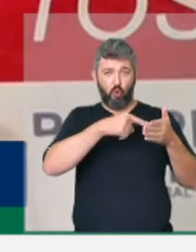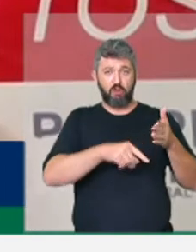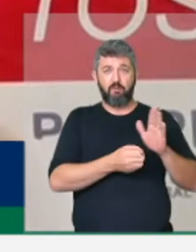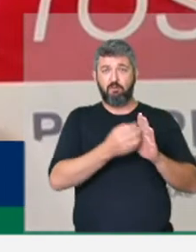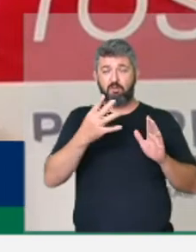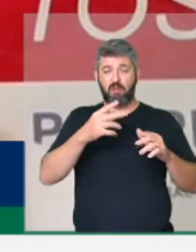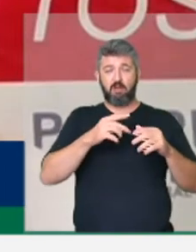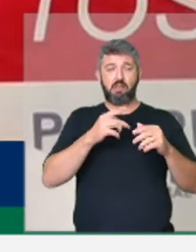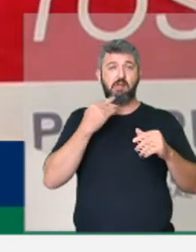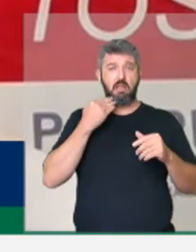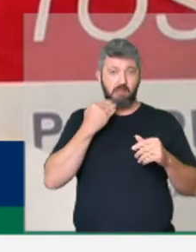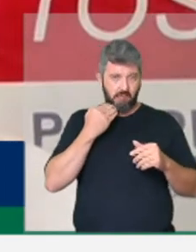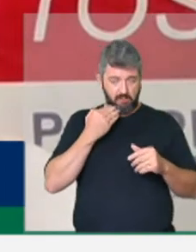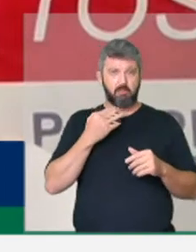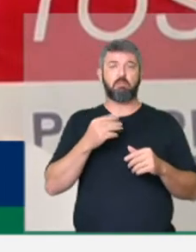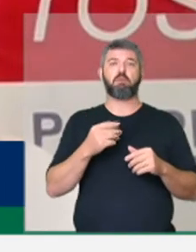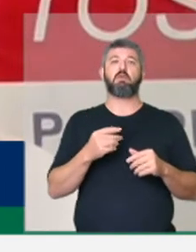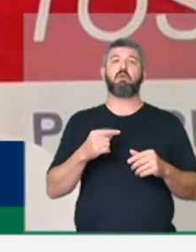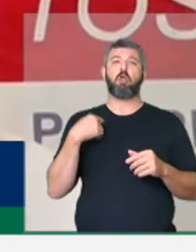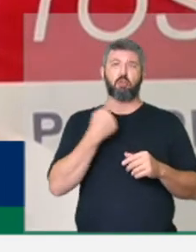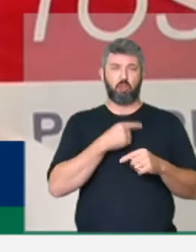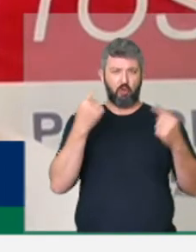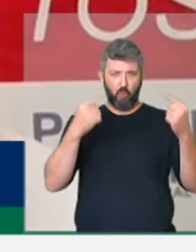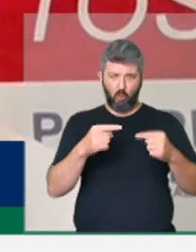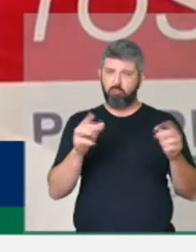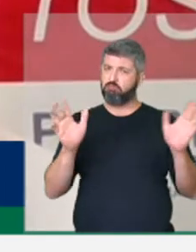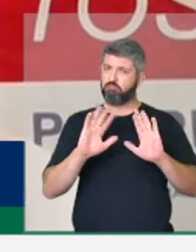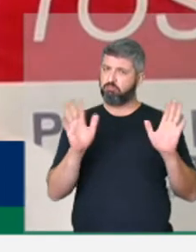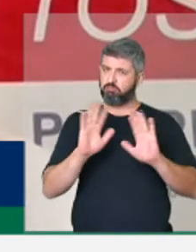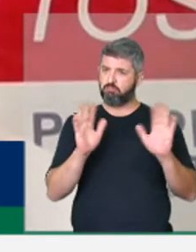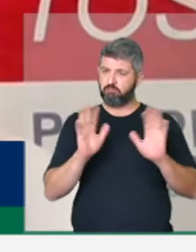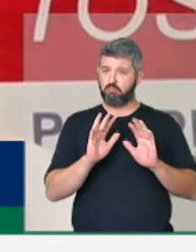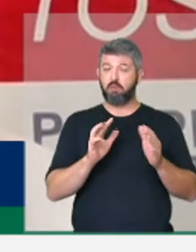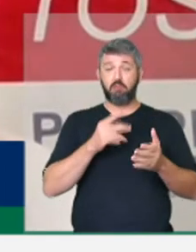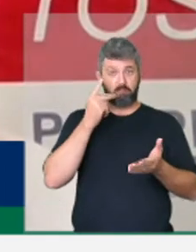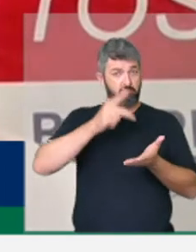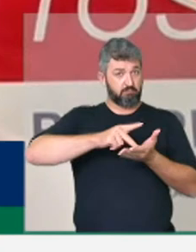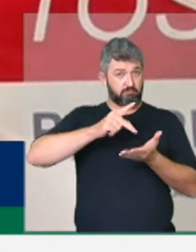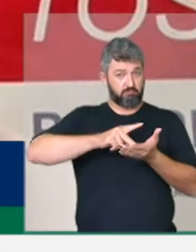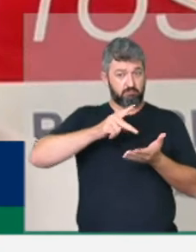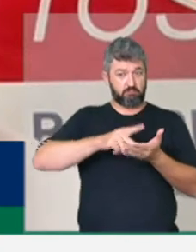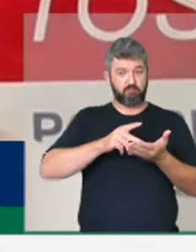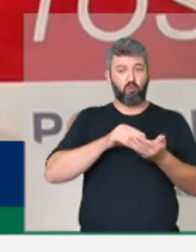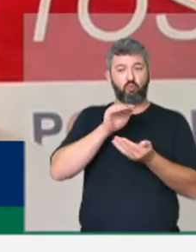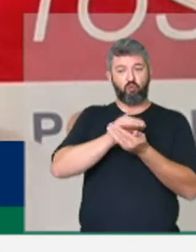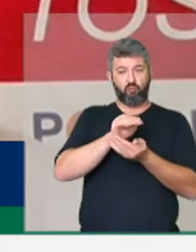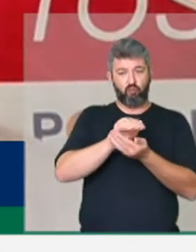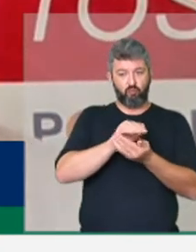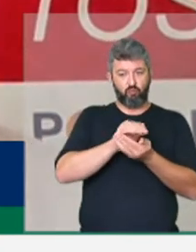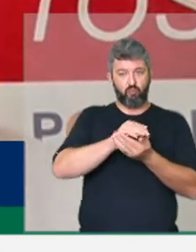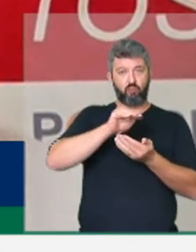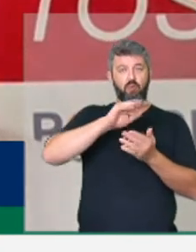ELES CUMPRIRAM A SUA MISSÃO, A SUA DIFICULDADE EXTINGUIDO OS FUNDOS NÓS SABEMOS QUE ESTÃO INOPERANTES. EU SOU DO BANCO DO BRASIL, CONHEÇO BEM